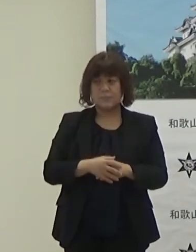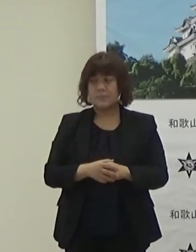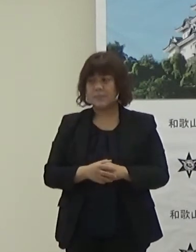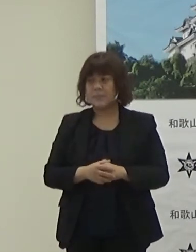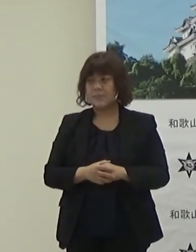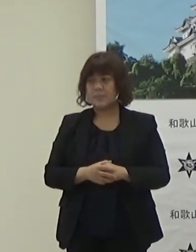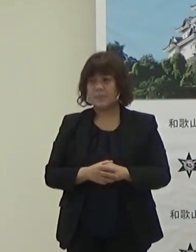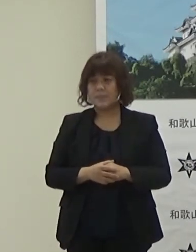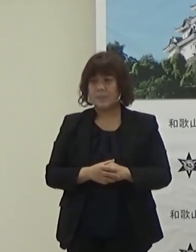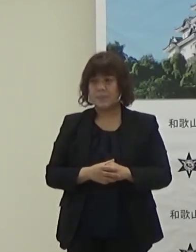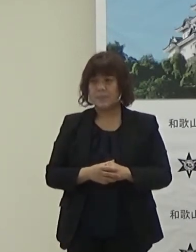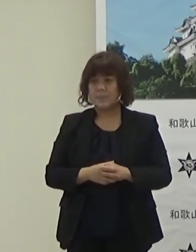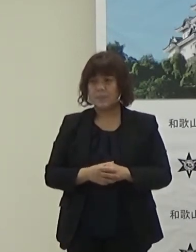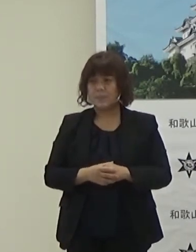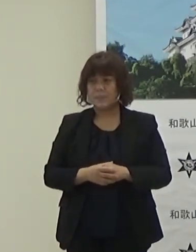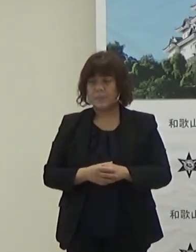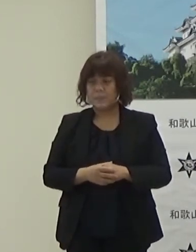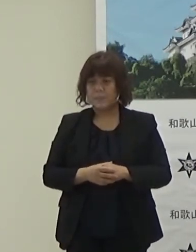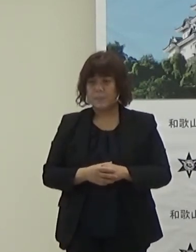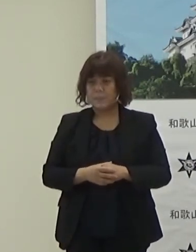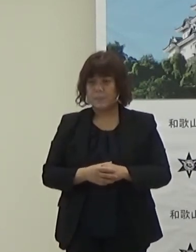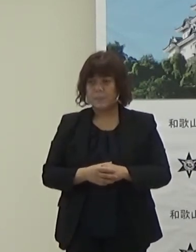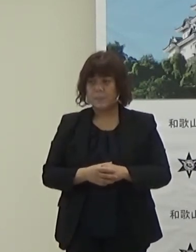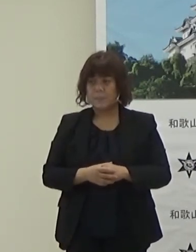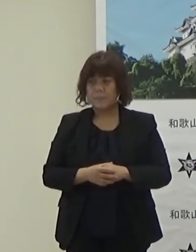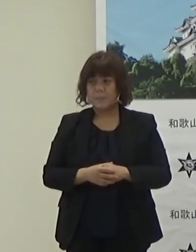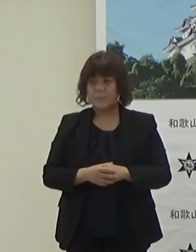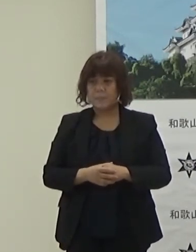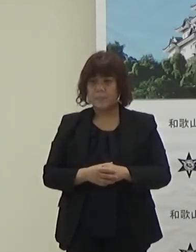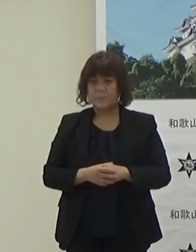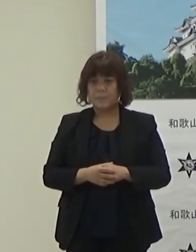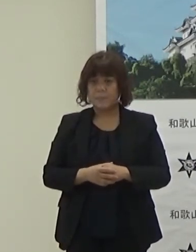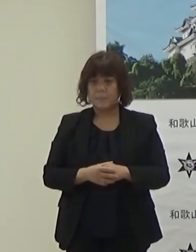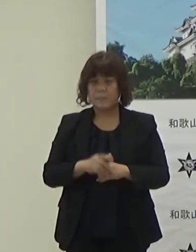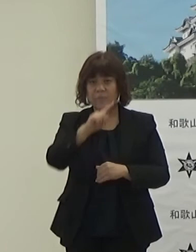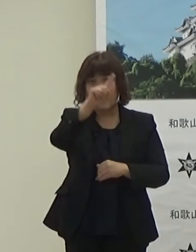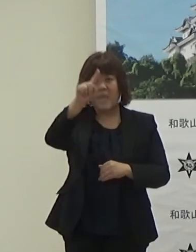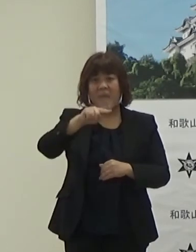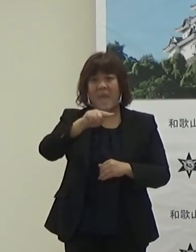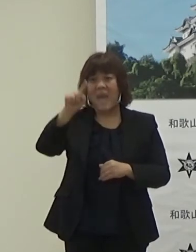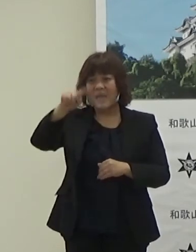わかやま新報の阿比留です ちょっとまたIRの話に戻るんですが